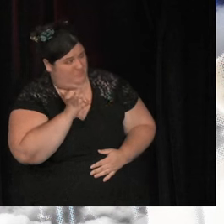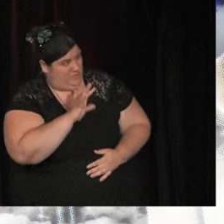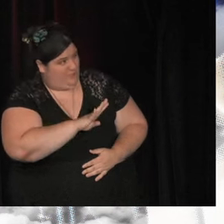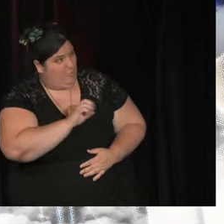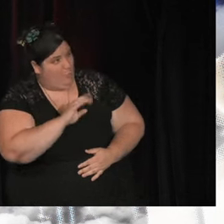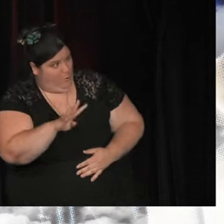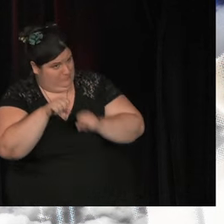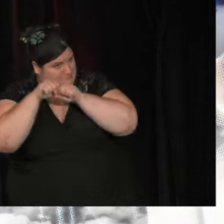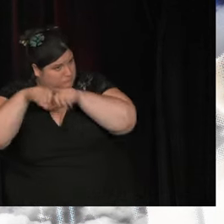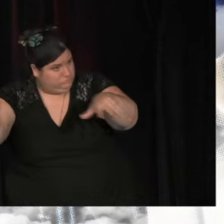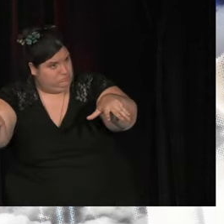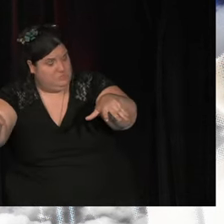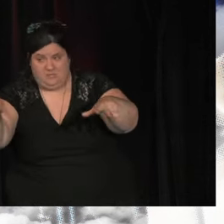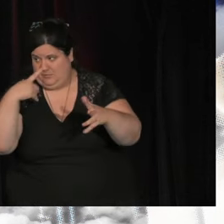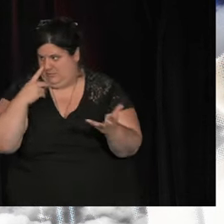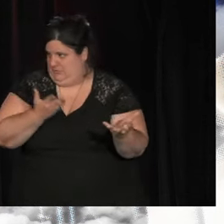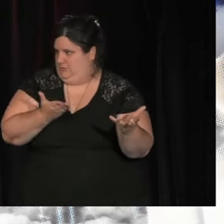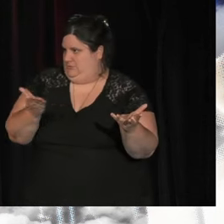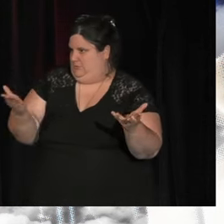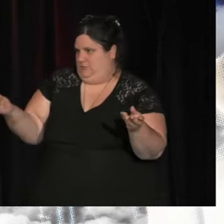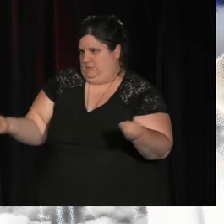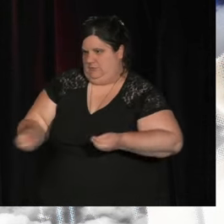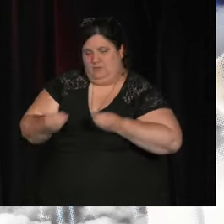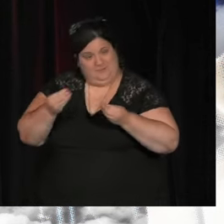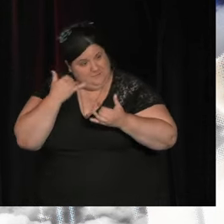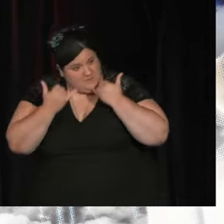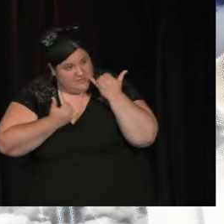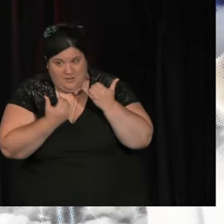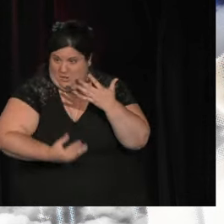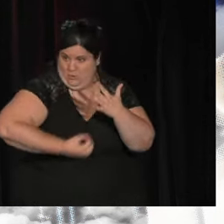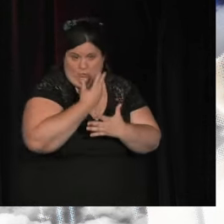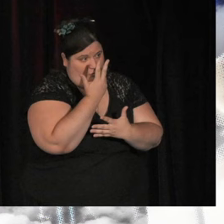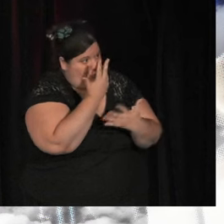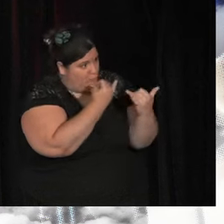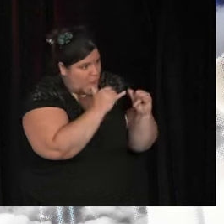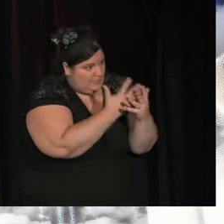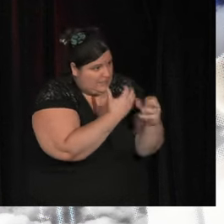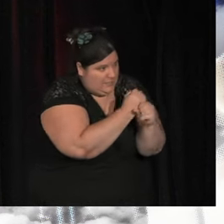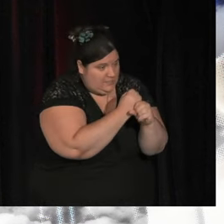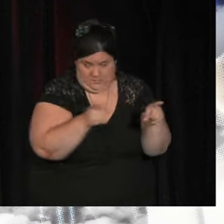le marché est quasiment déjà bouché parce que, du coup, ils allaient être en concurrence avec eux-mêmes. Ils allaient devoir trouver un modèle économique dans lequel les gens